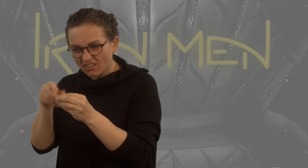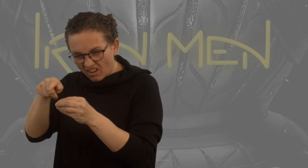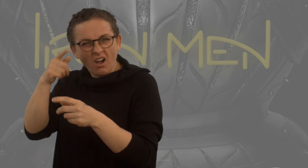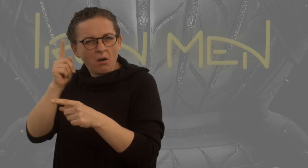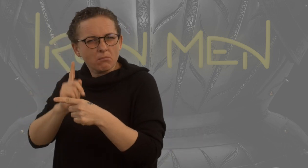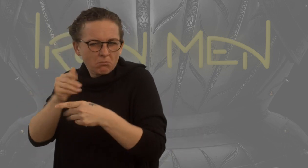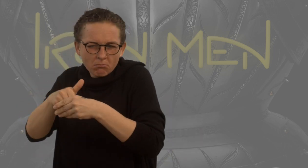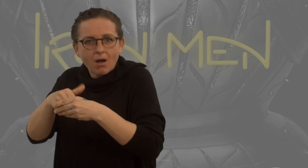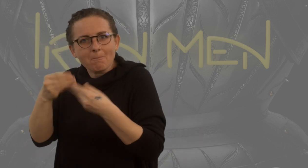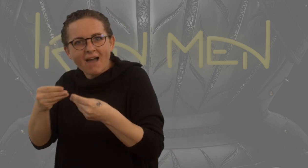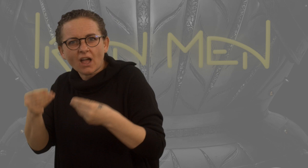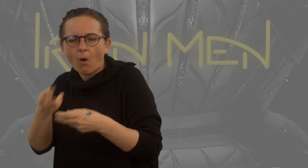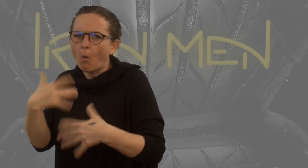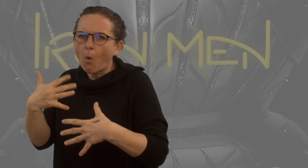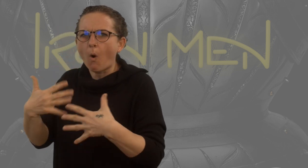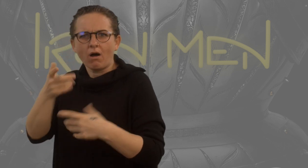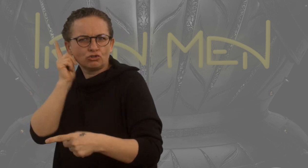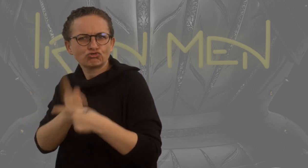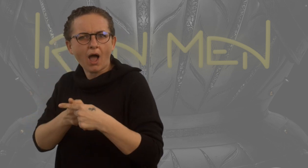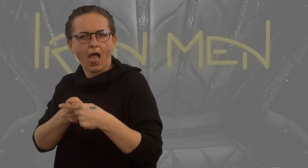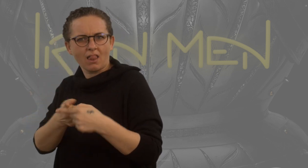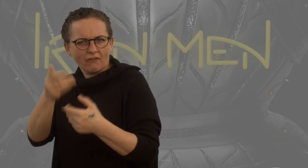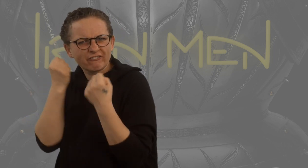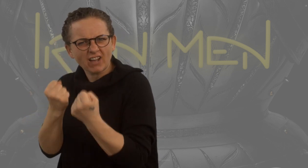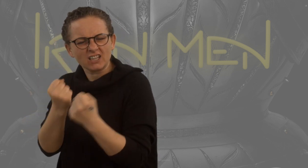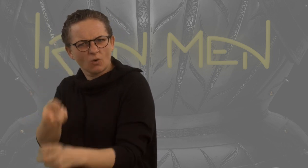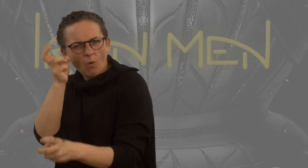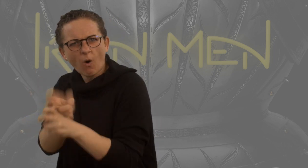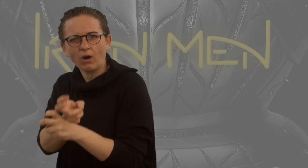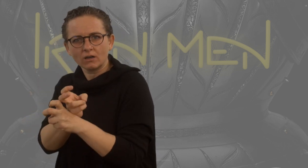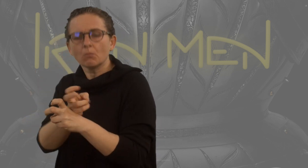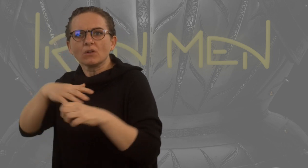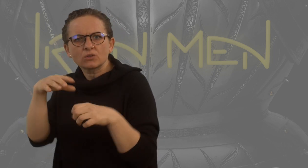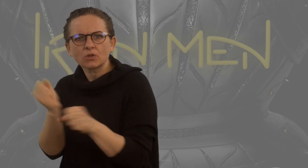trotz des harten Stahls